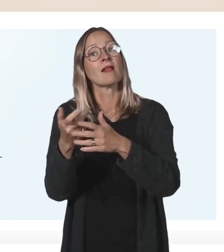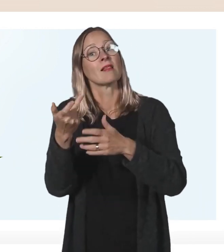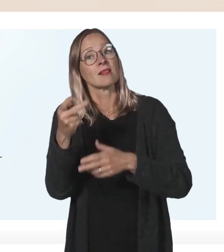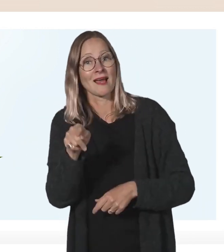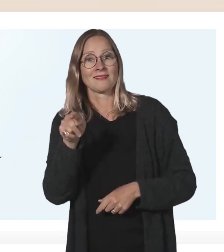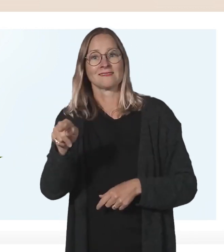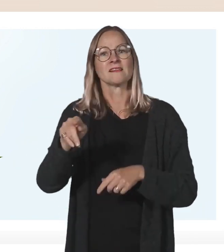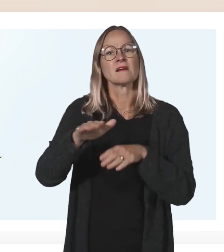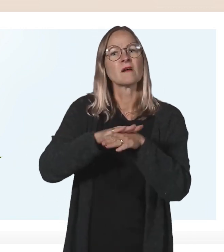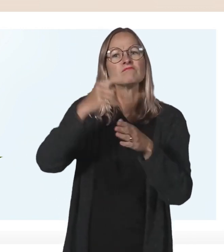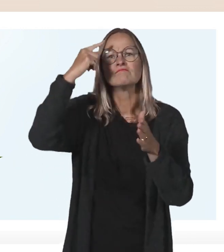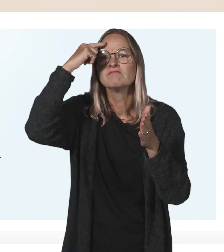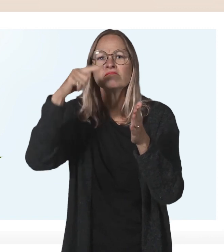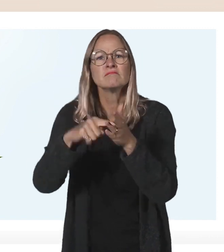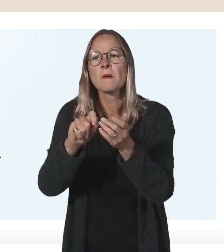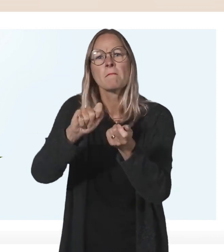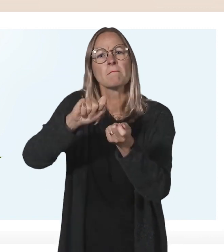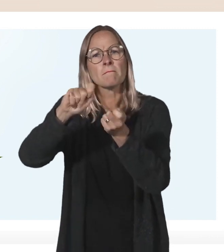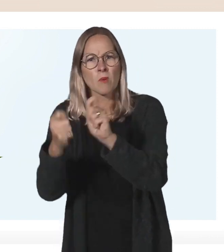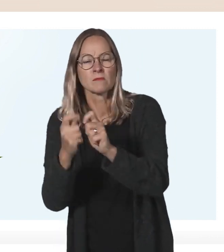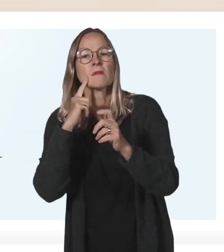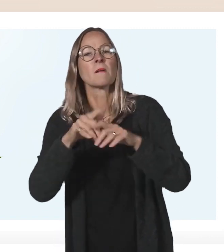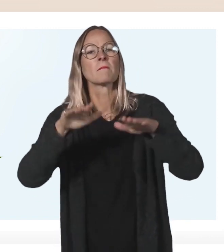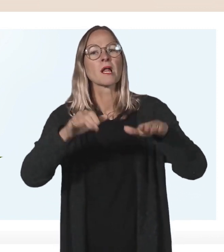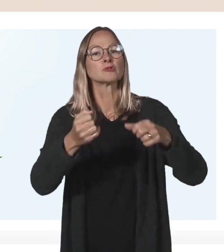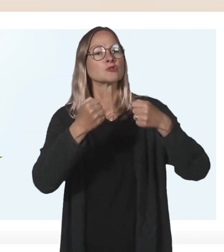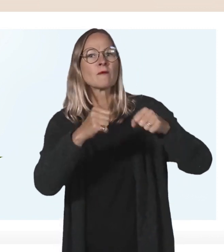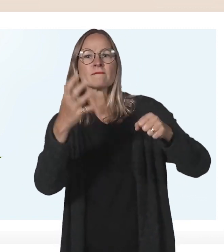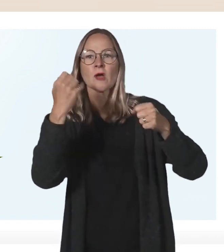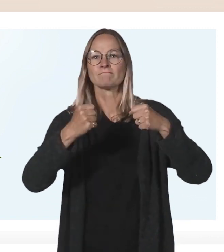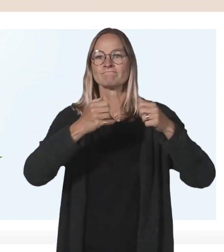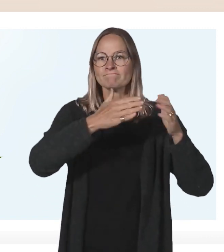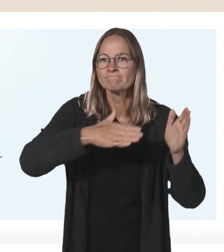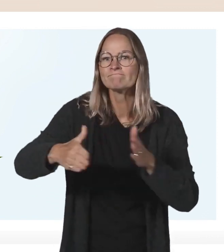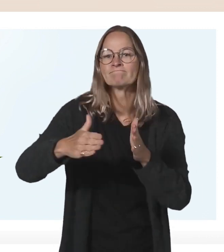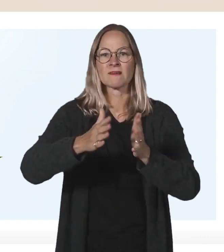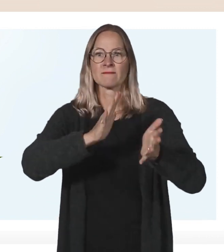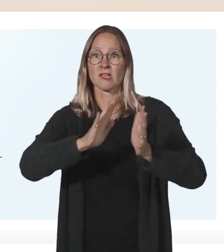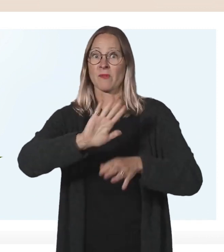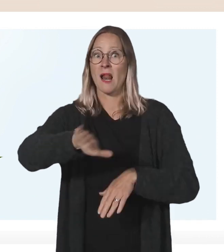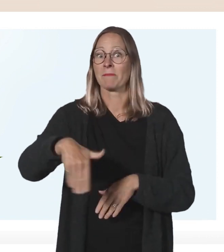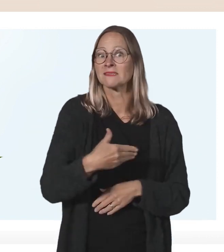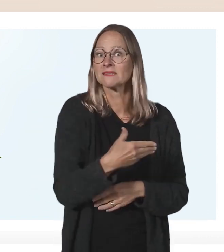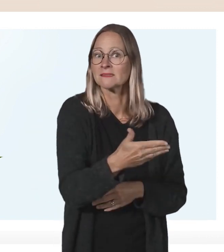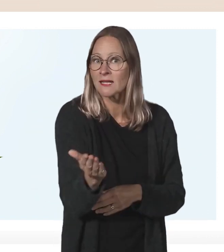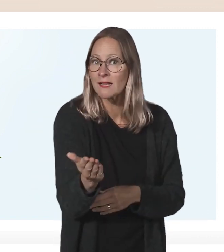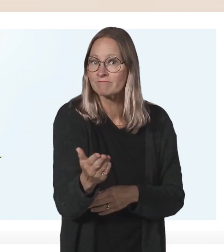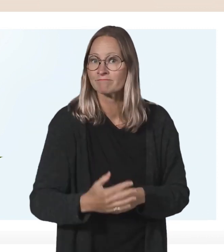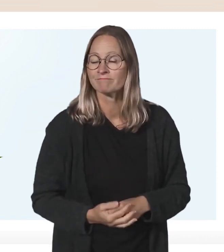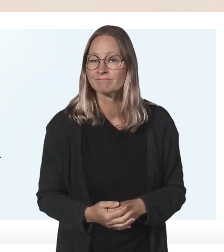tai sen käyttötarkoituksen muutosta paikallistoiminnan järjestämiseen - viittoville lapsille.